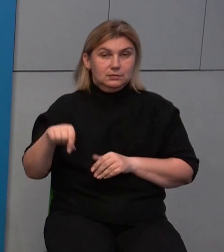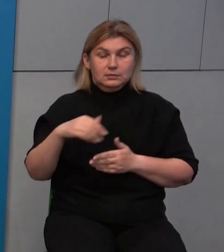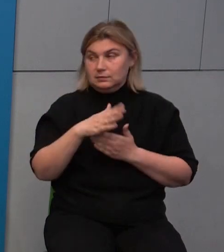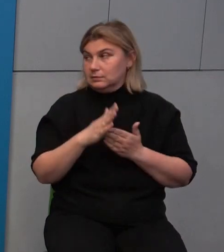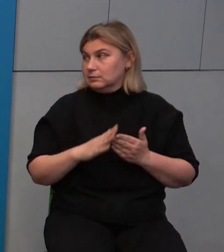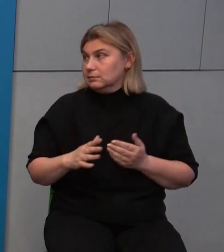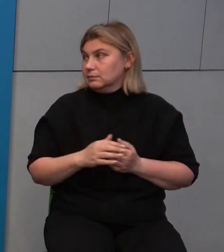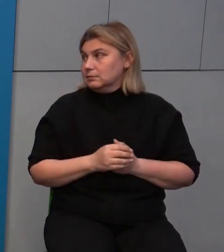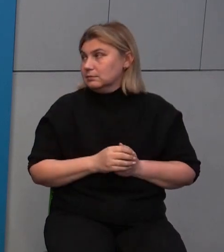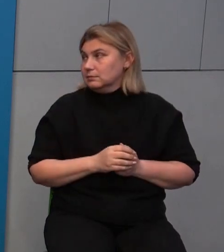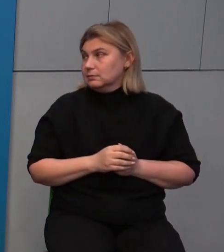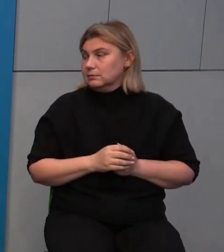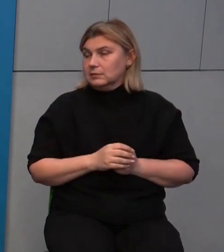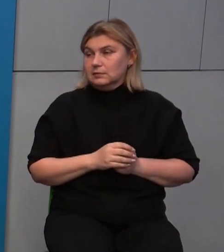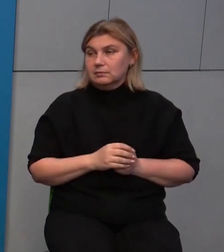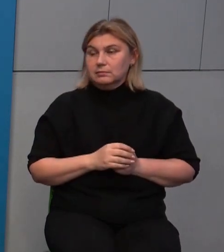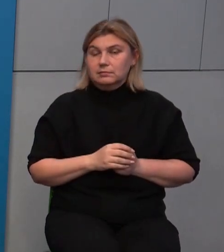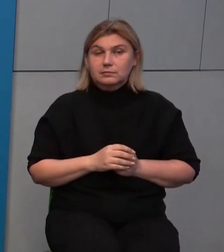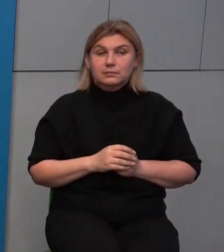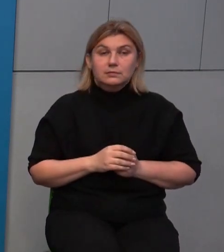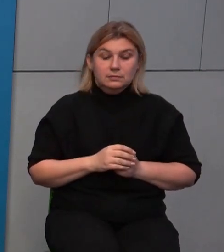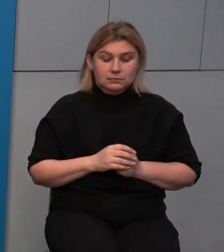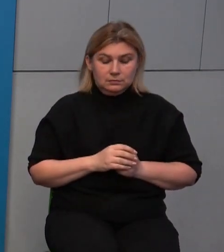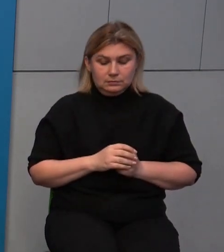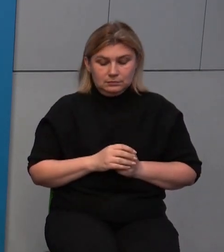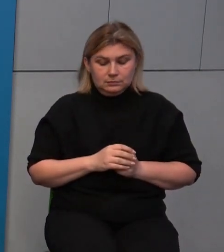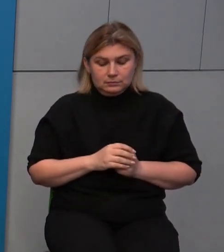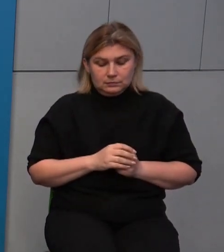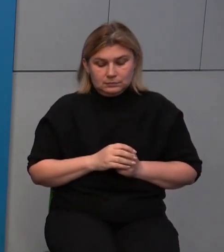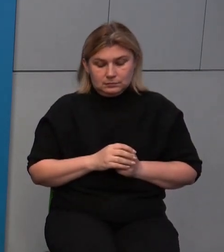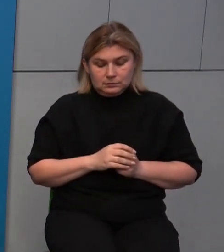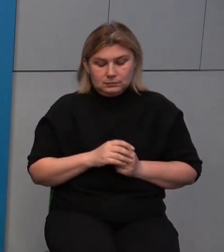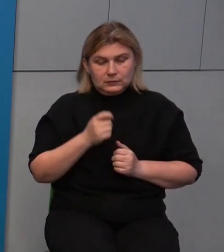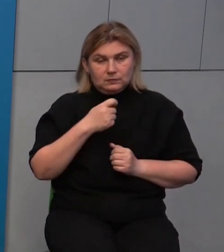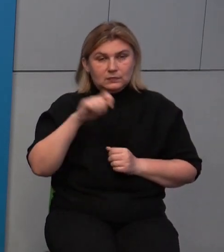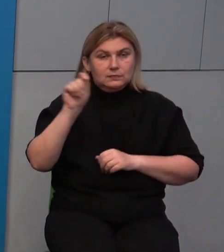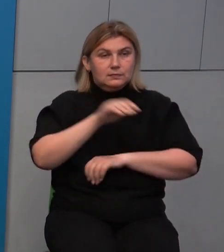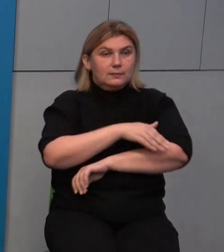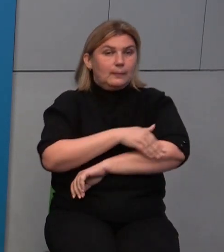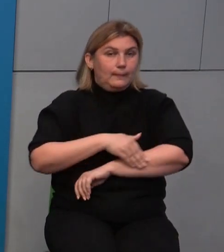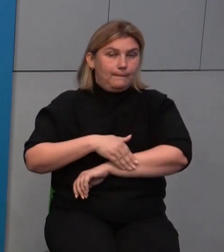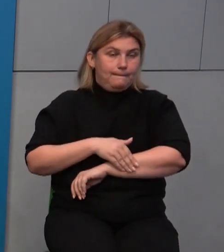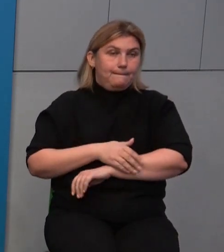i wyjeżdżali po prostu za granicę na wiele miesięcy.